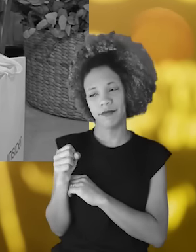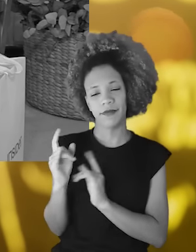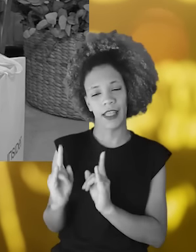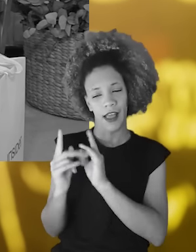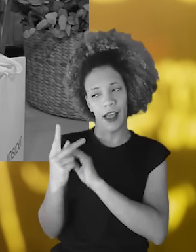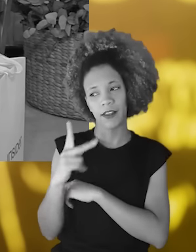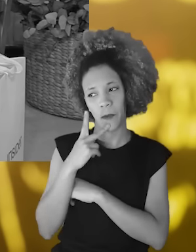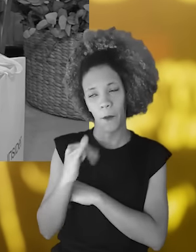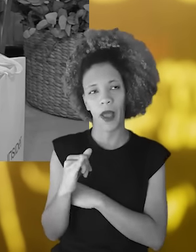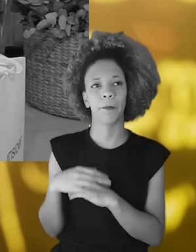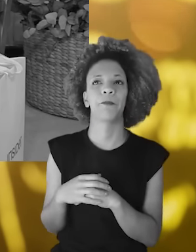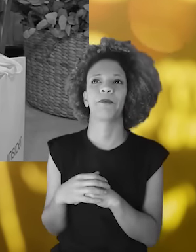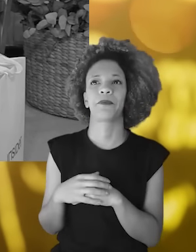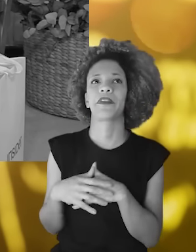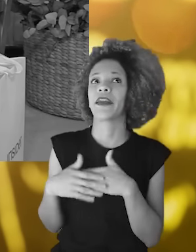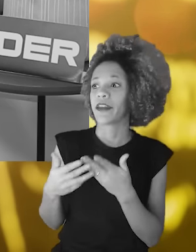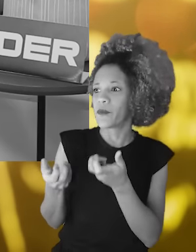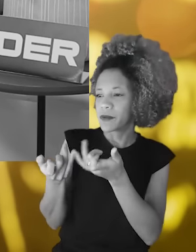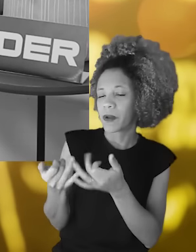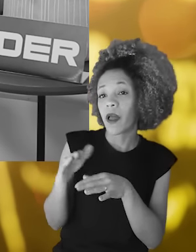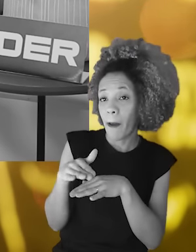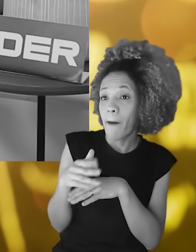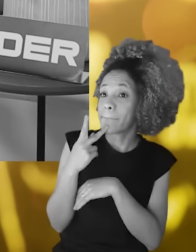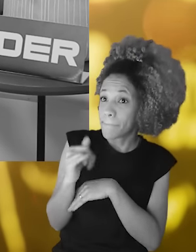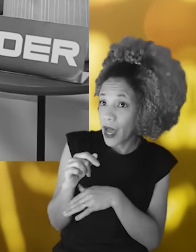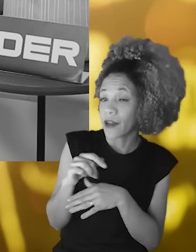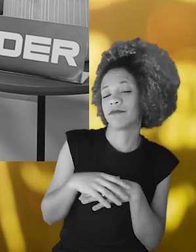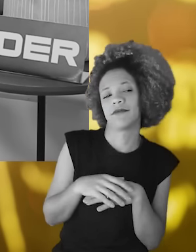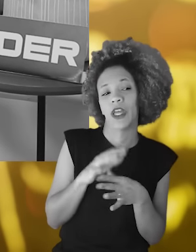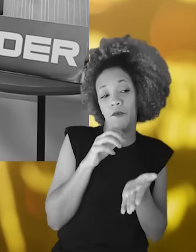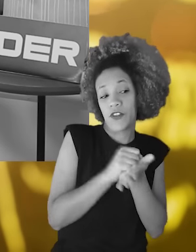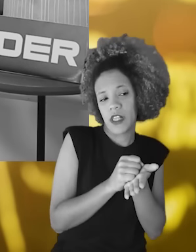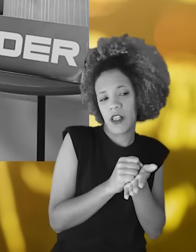isso isso na casa dele e aí eu falei PR ele pai eu escrevi você no lado OC silá